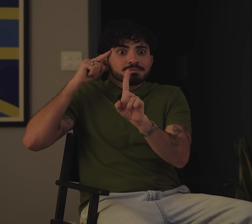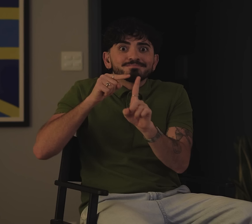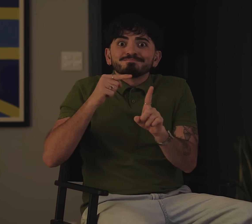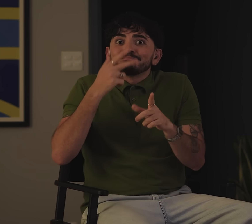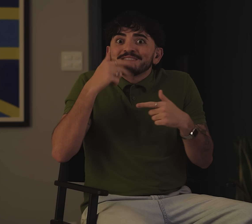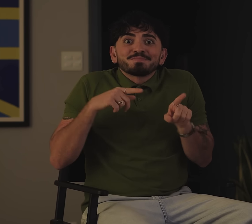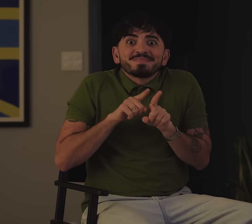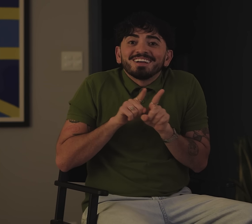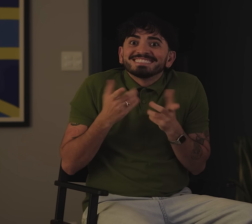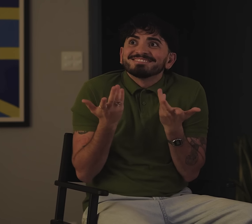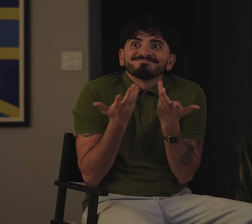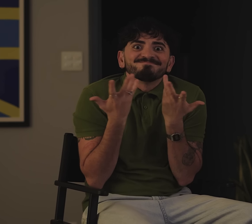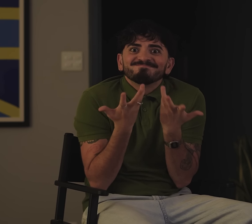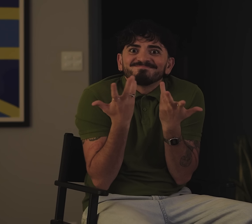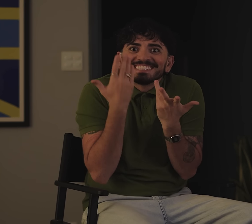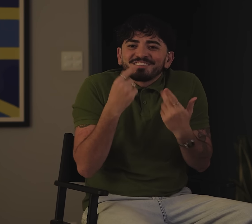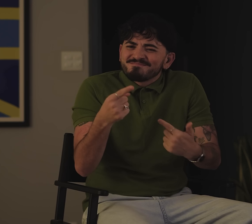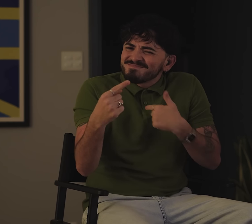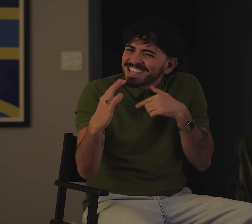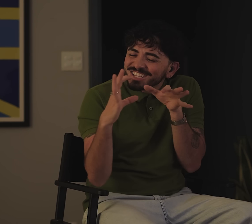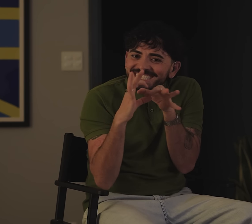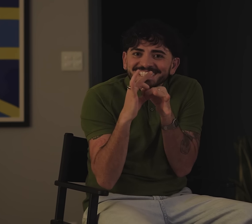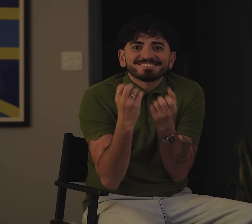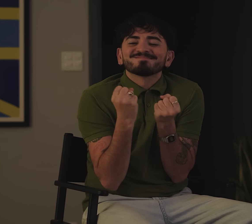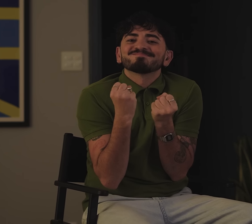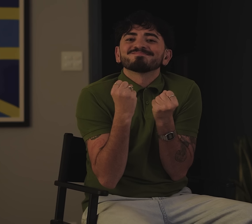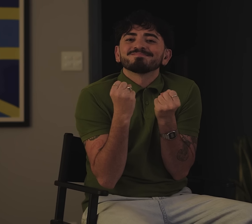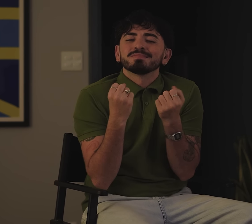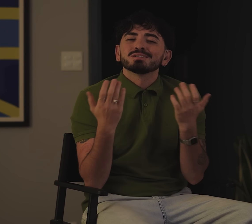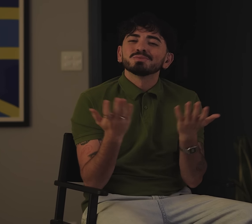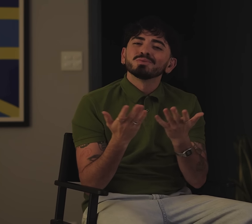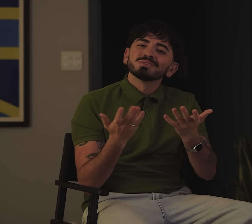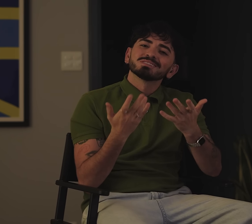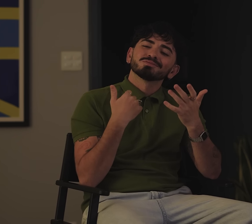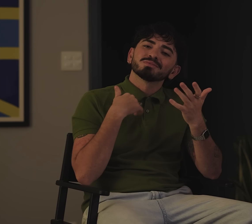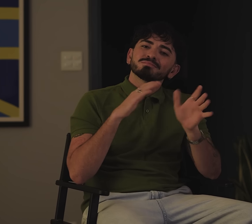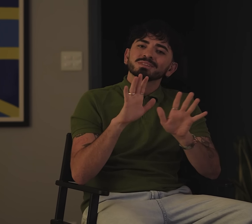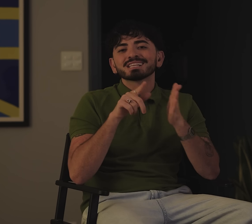Era algo quase inevitável, porque eu tinha uma conexão muito forte com tudo isso.